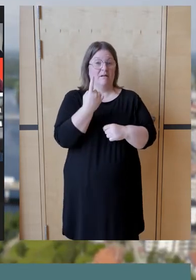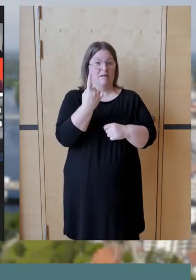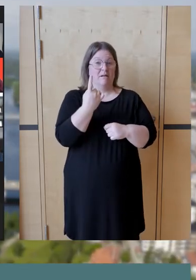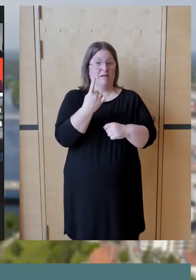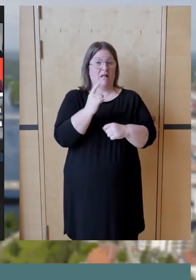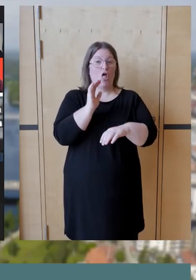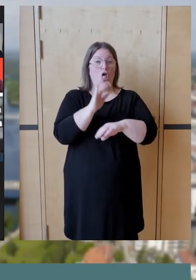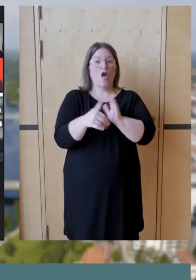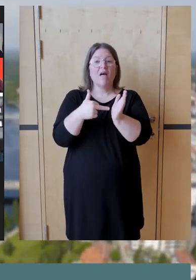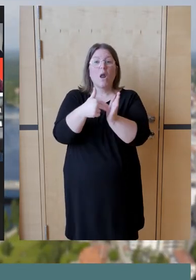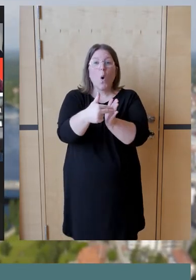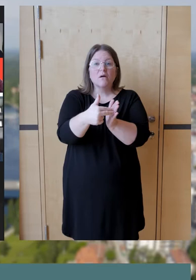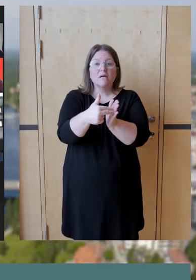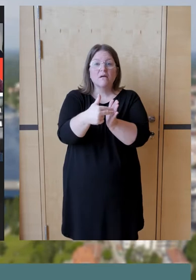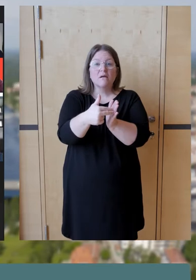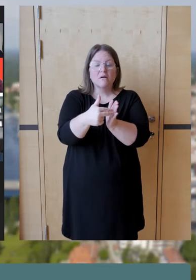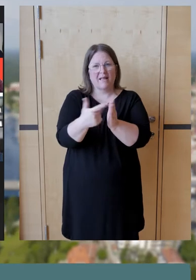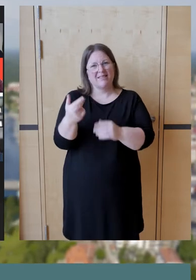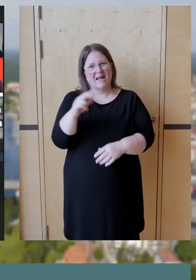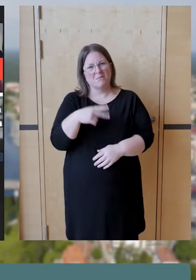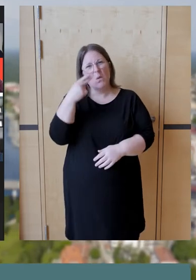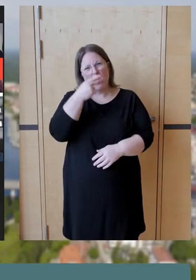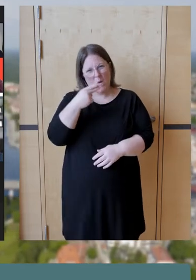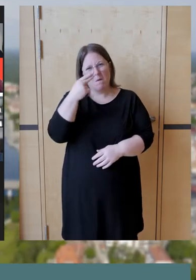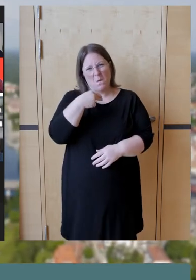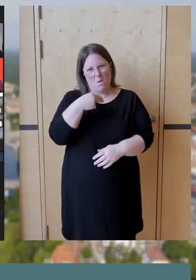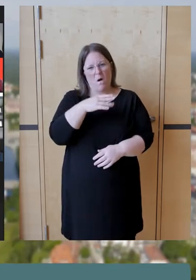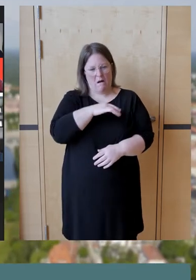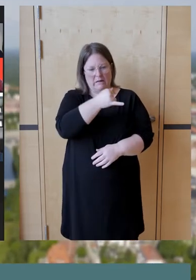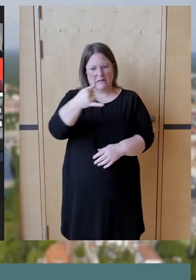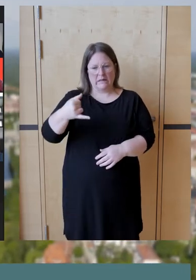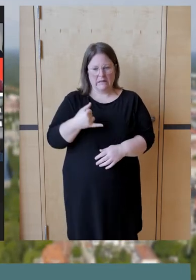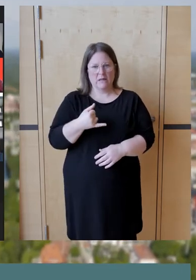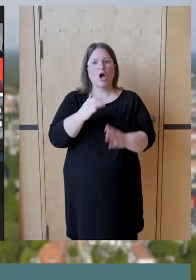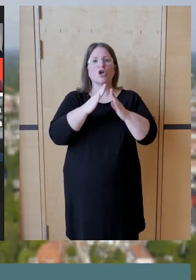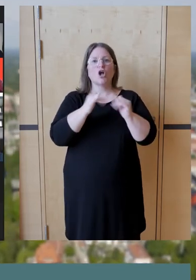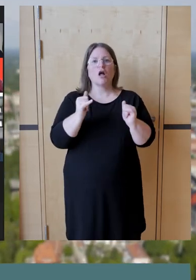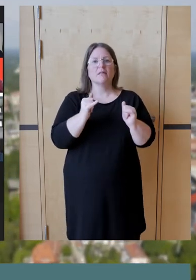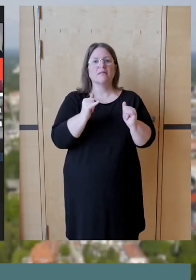Alltså som utsätter andra rabattkort att man har gratis övergång till lokaltrafiken det